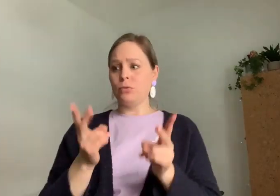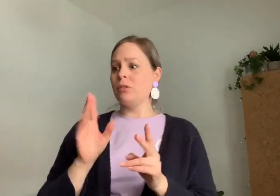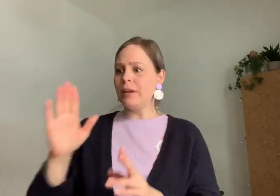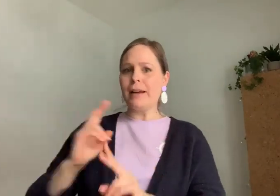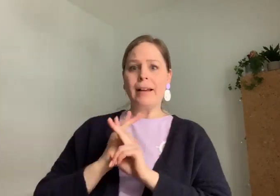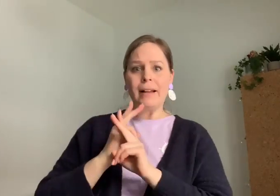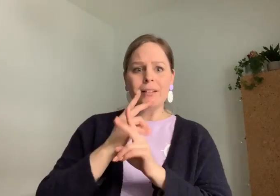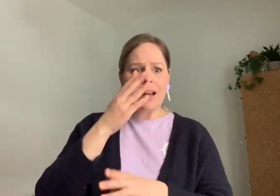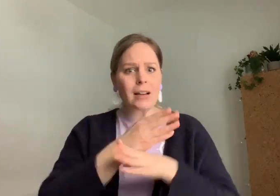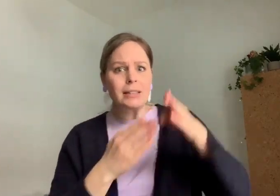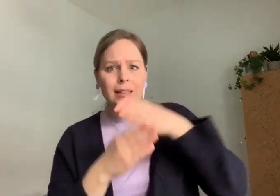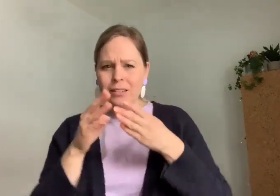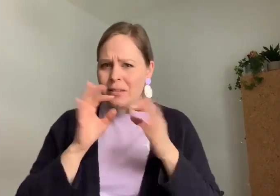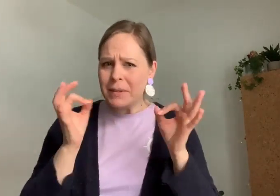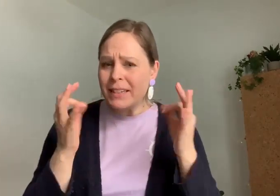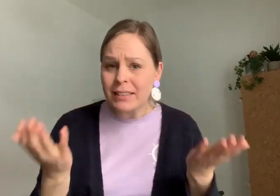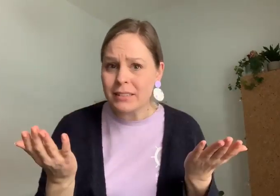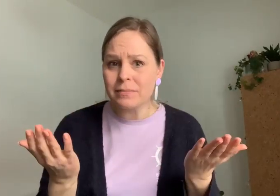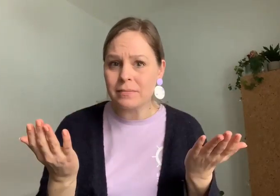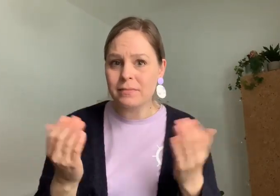Miten hän rakentaa identiteettiään?